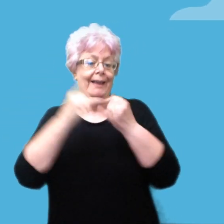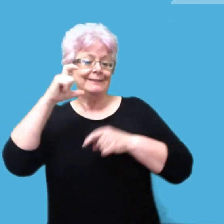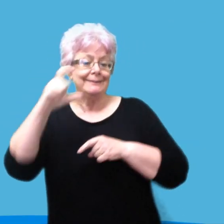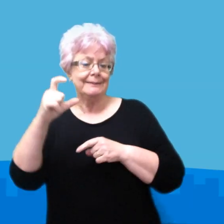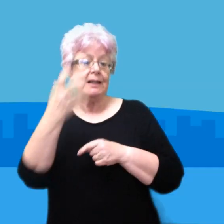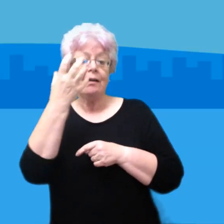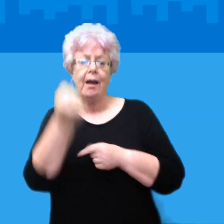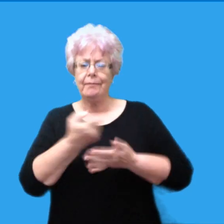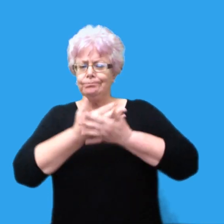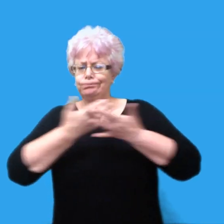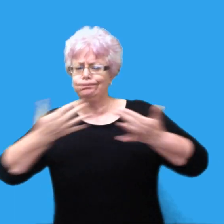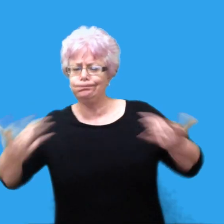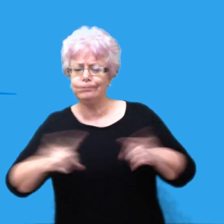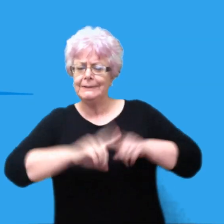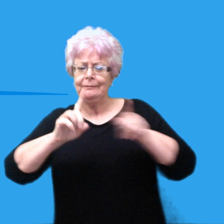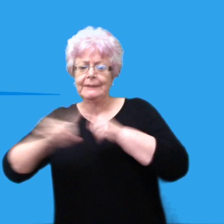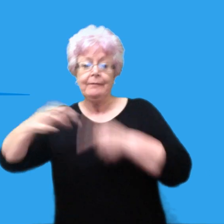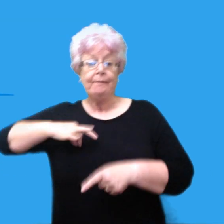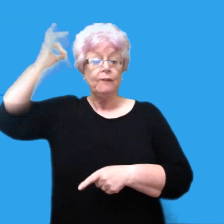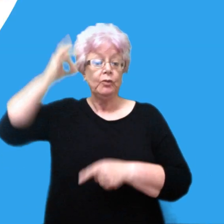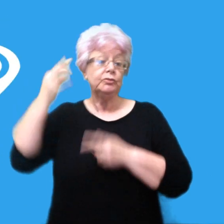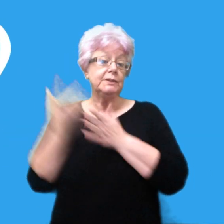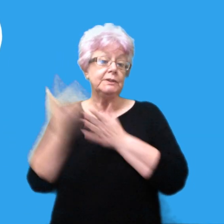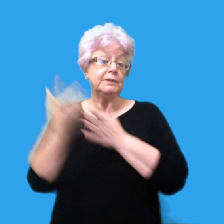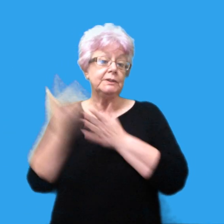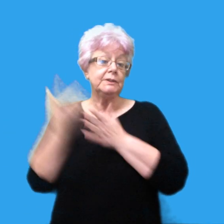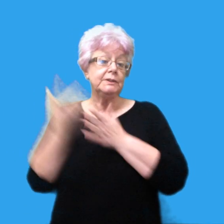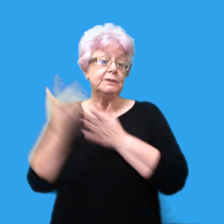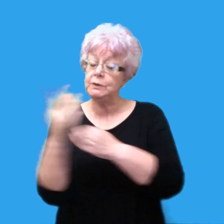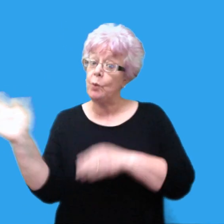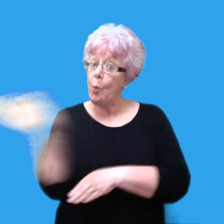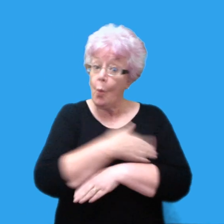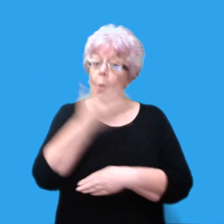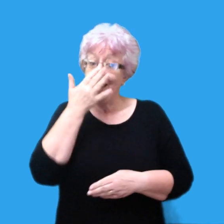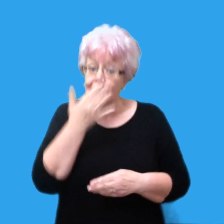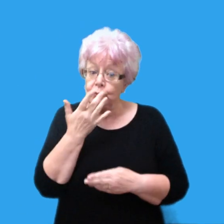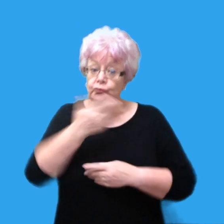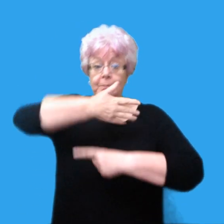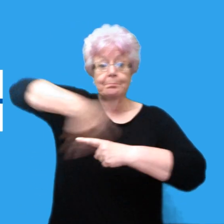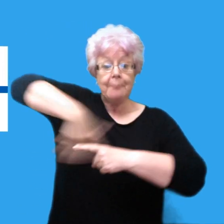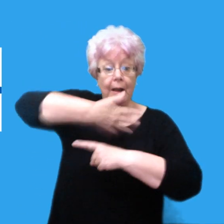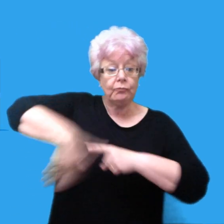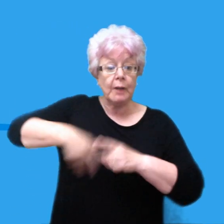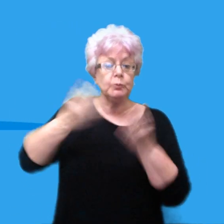yn cynnal cannoedd o wahanol gyfleoedd gwirfoddoli ar gyfer pob oedran a chefndir,